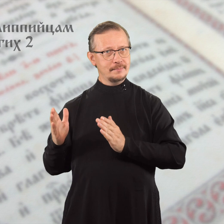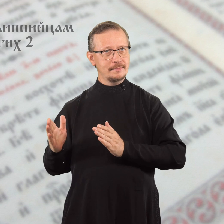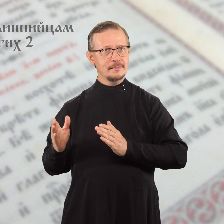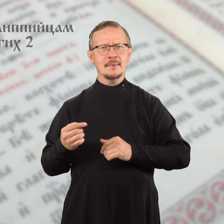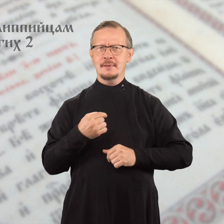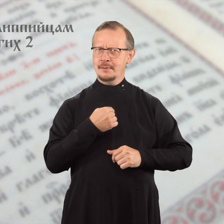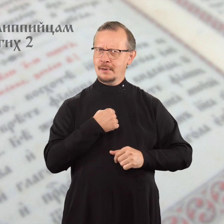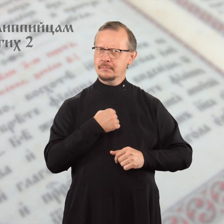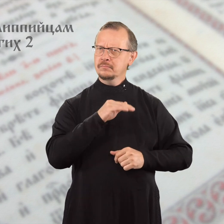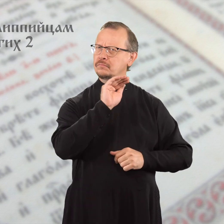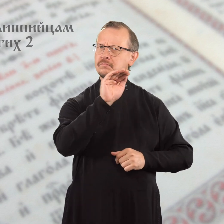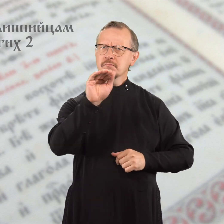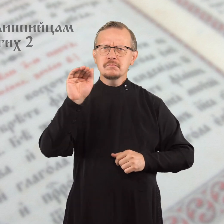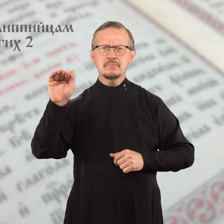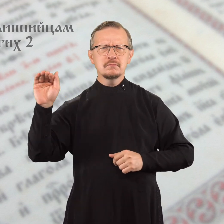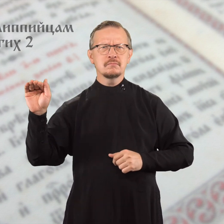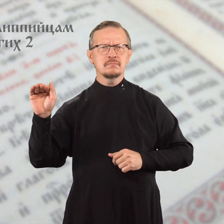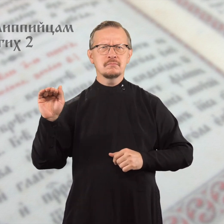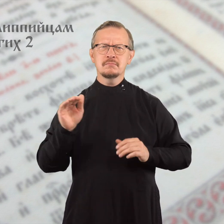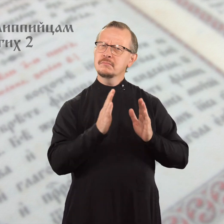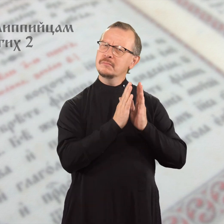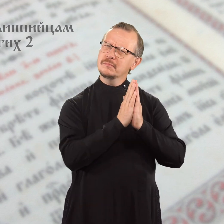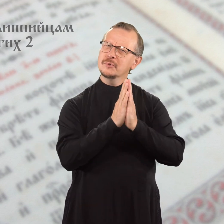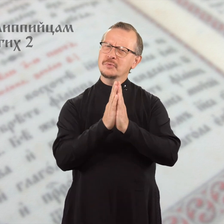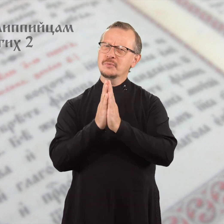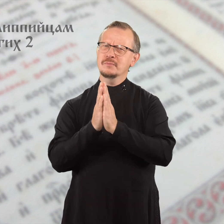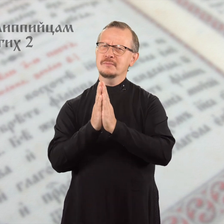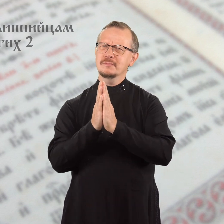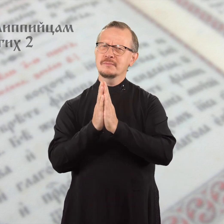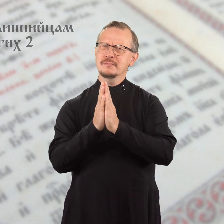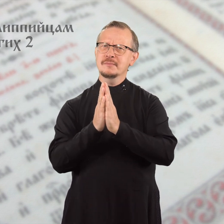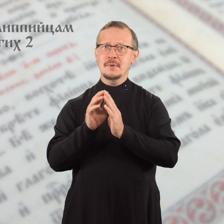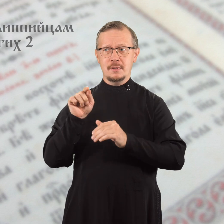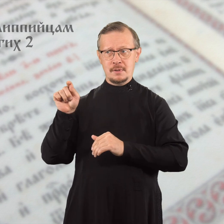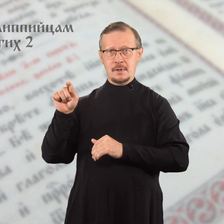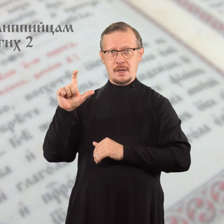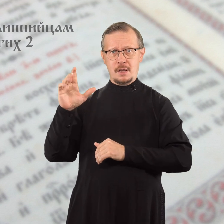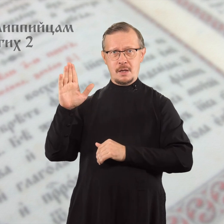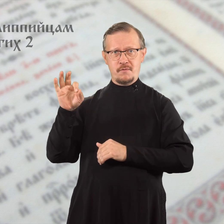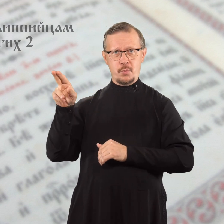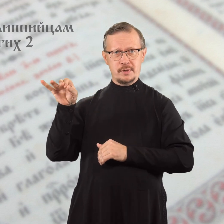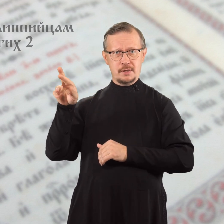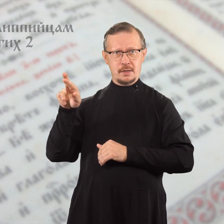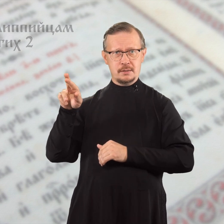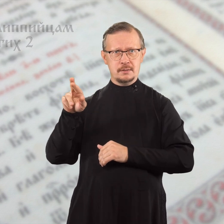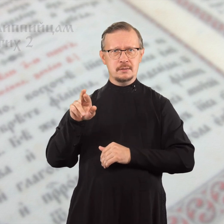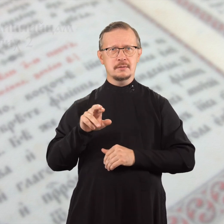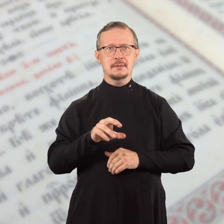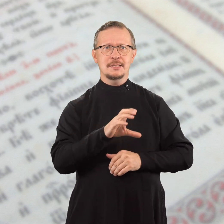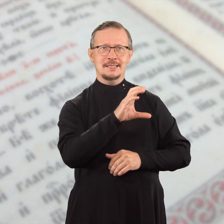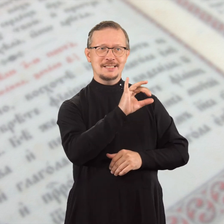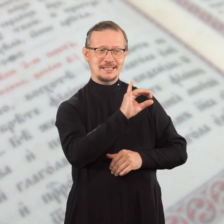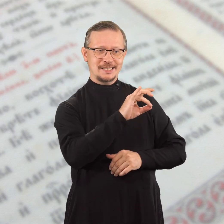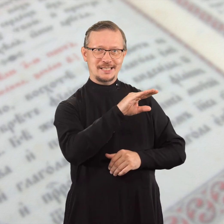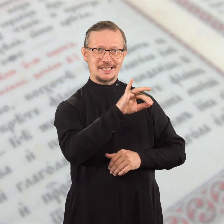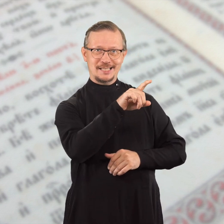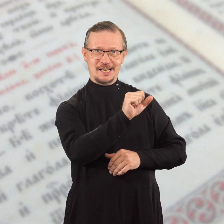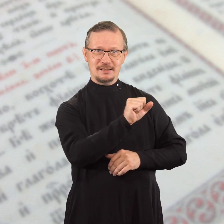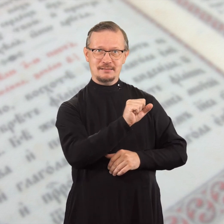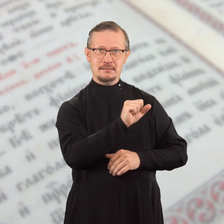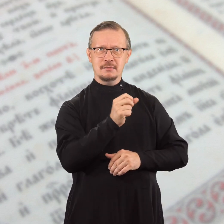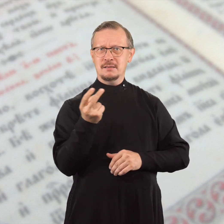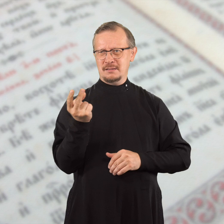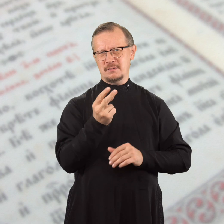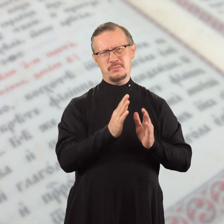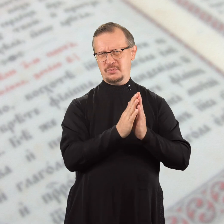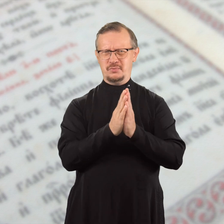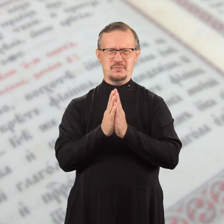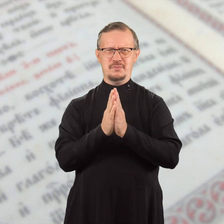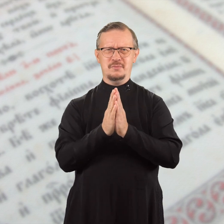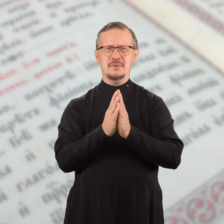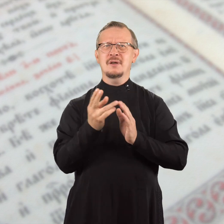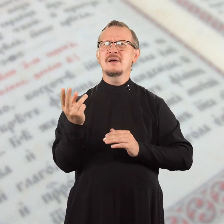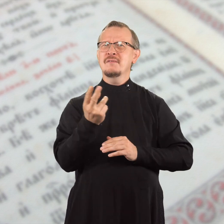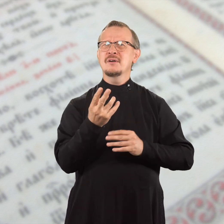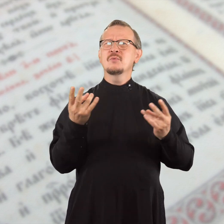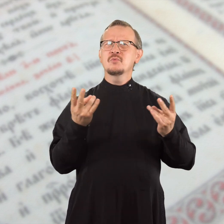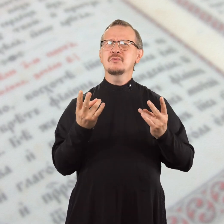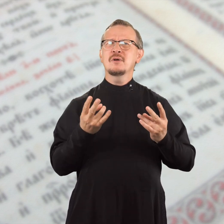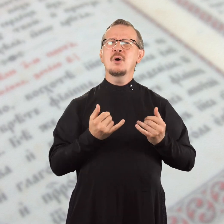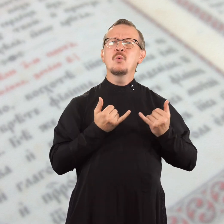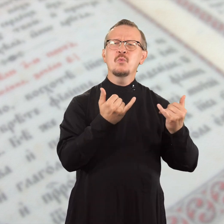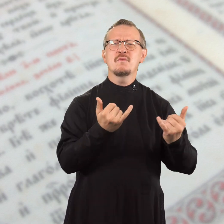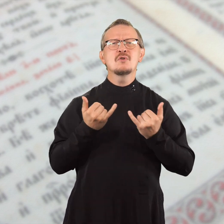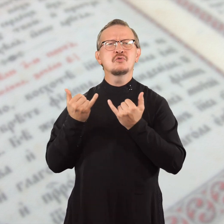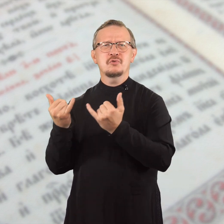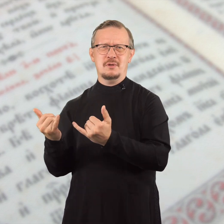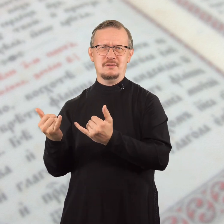Я призываю вас, Эводия и Синтиха, прошу вас уважать друг друга